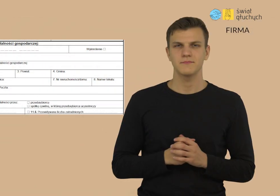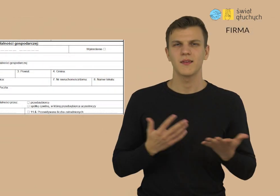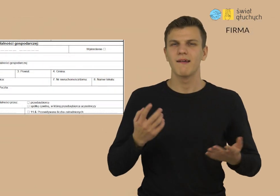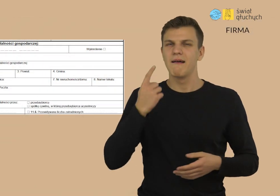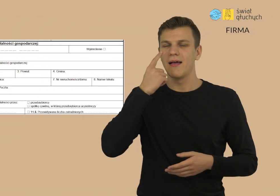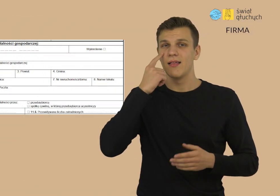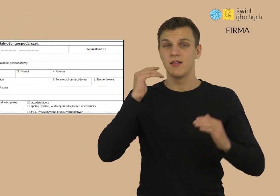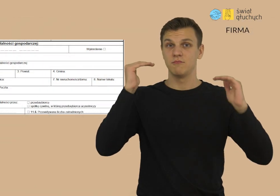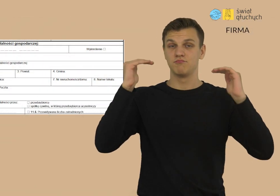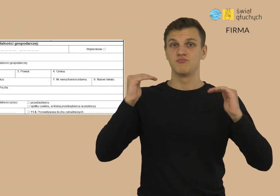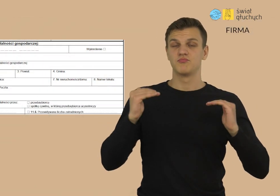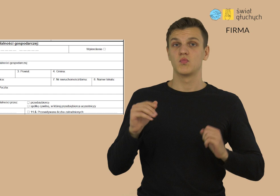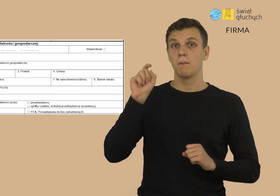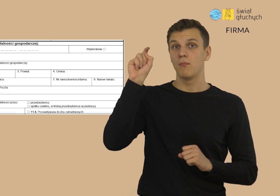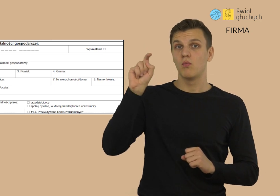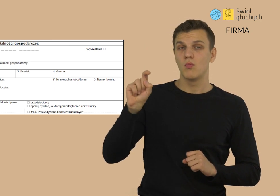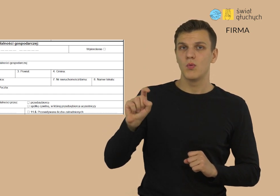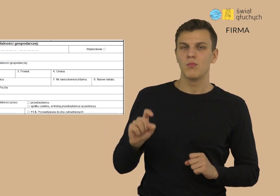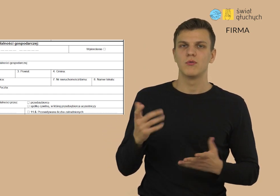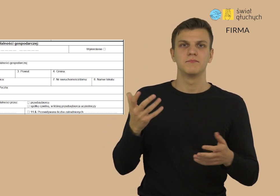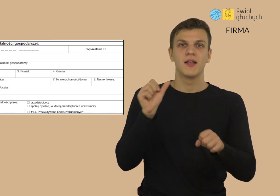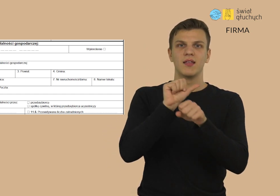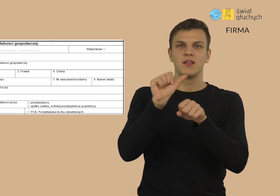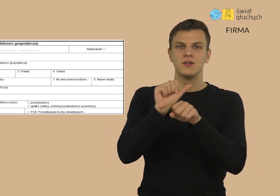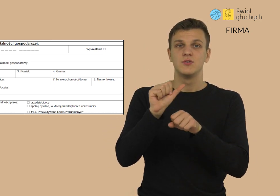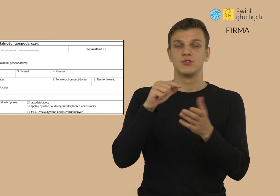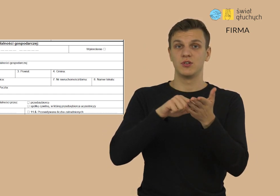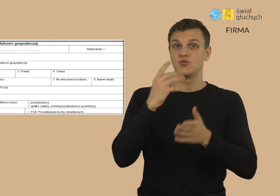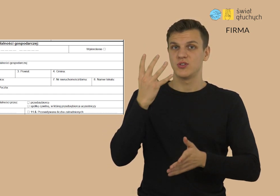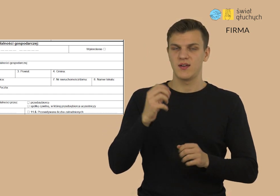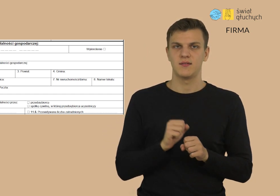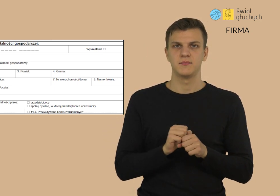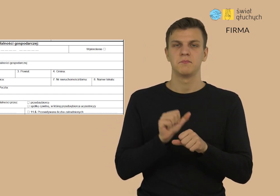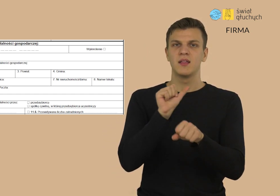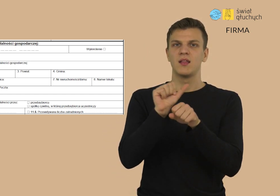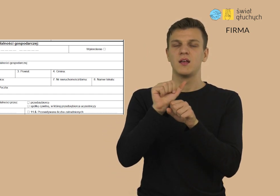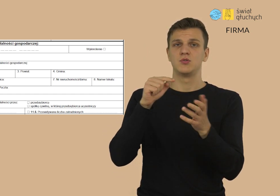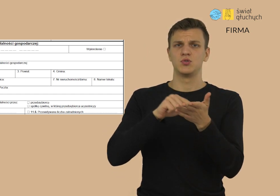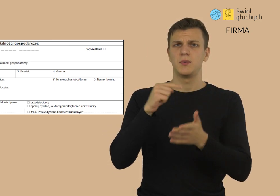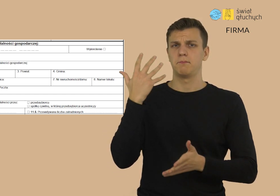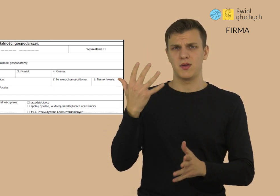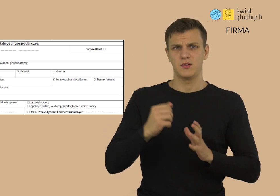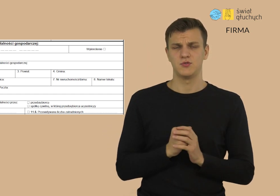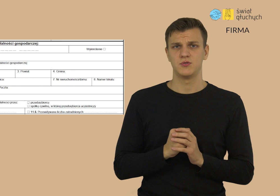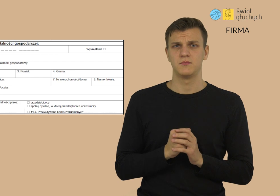Informacje na temat punktu 11.4 i 11.5